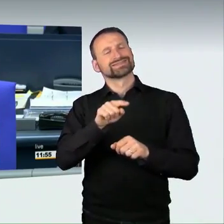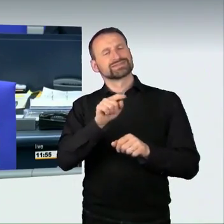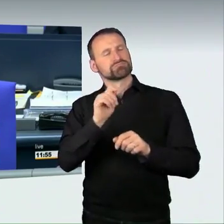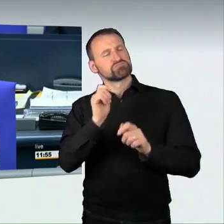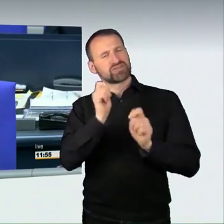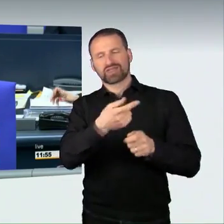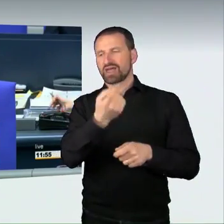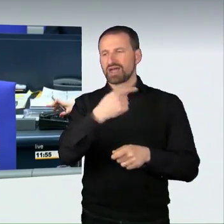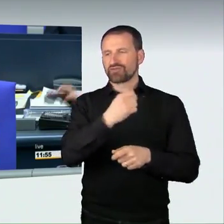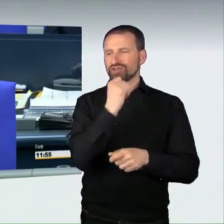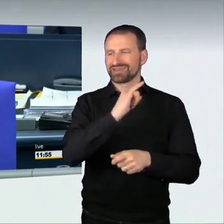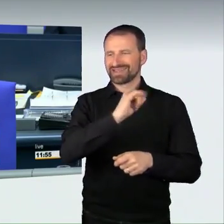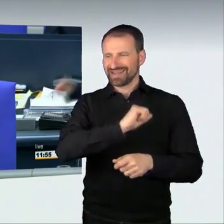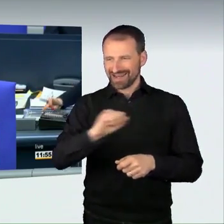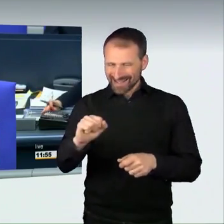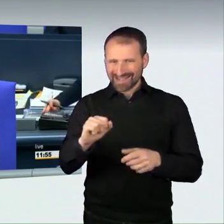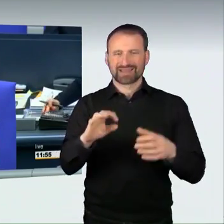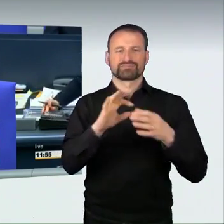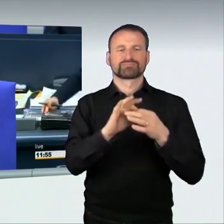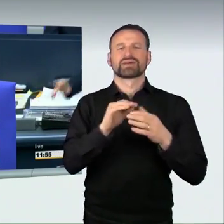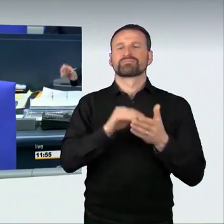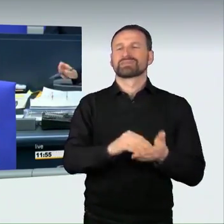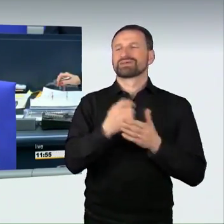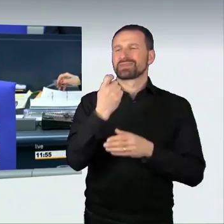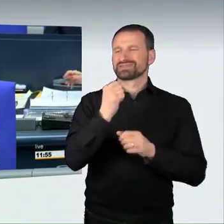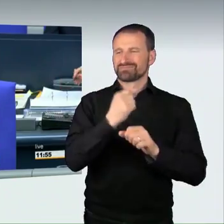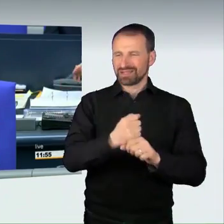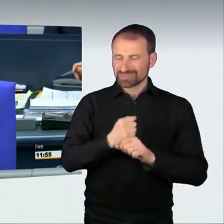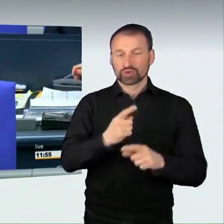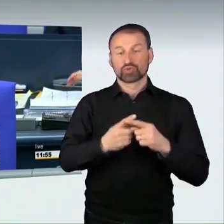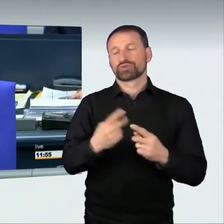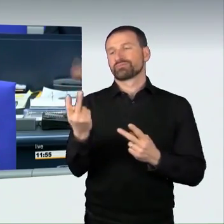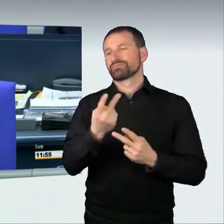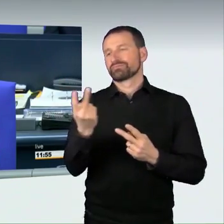sowie über die beiden Gesetzentwürfe der Fraktion Bündnis 90/Die Grünen